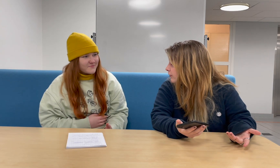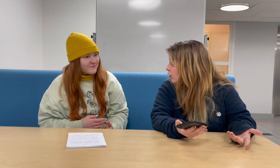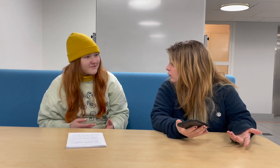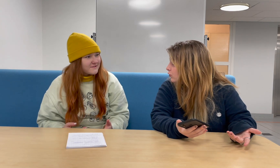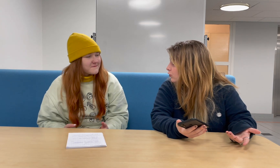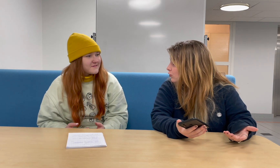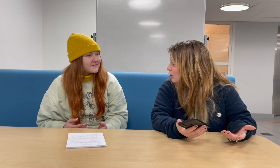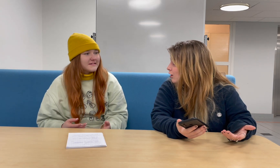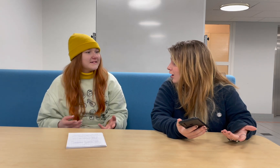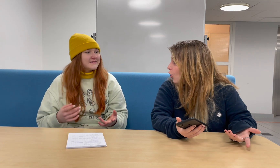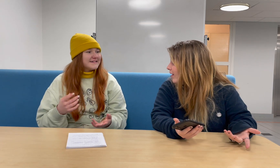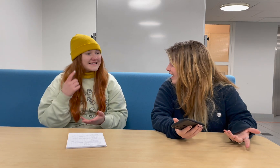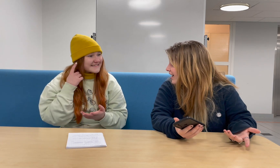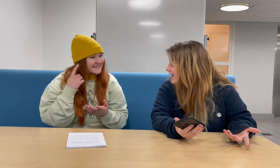(Ranskaksi) Pomme?